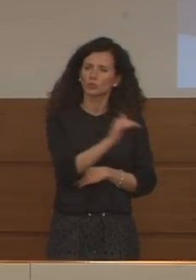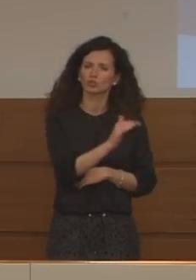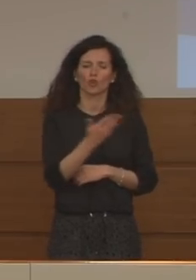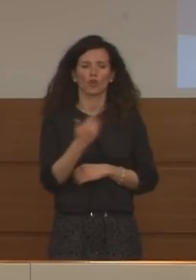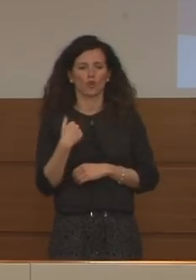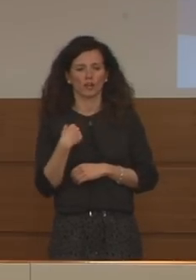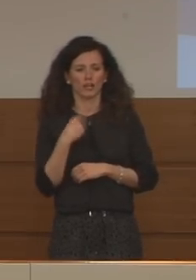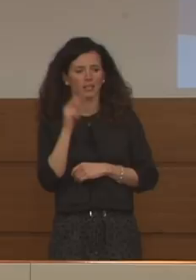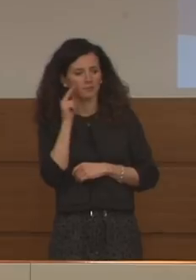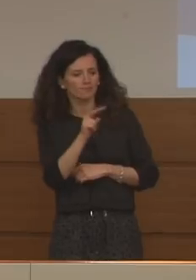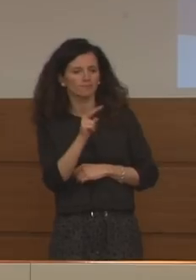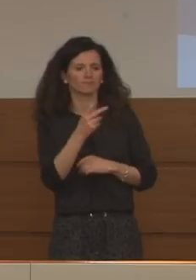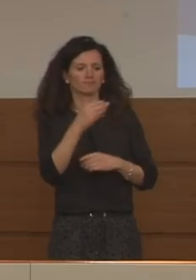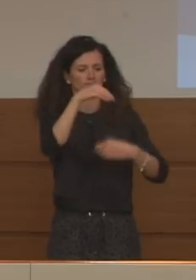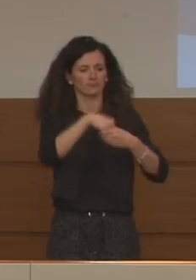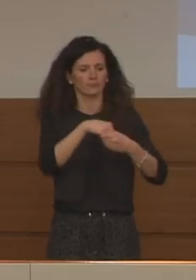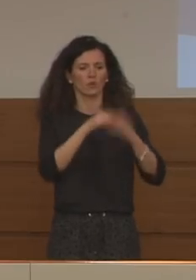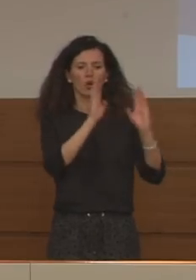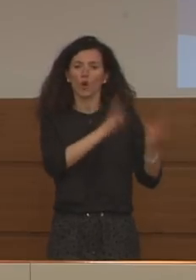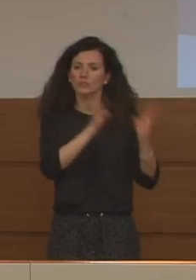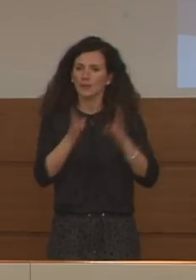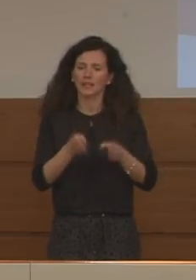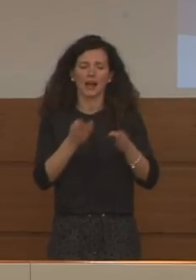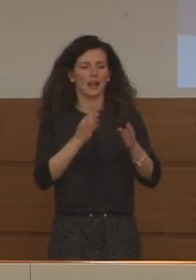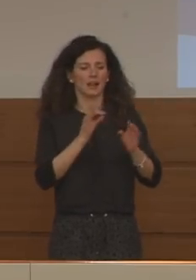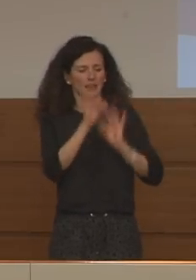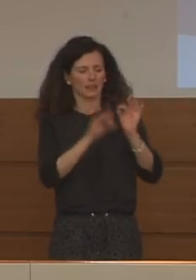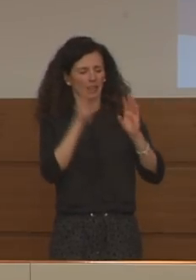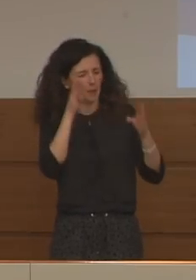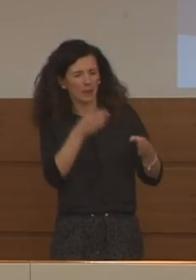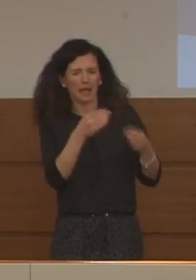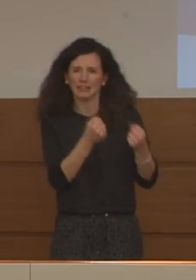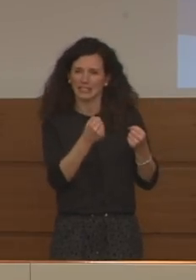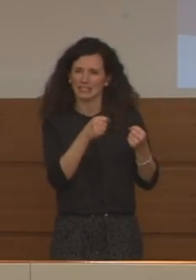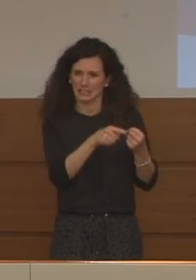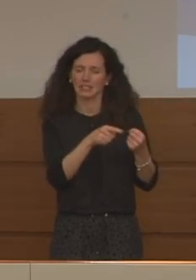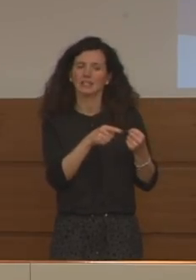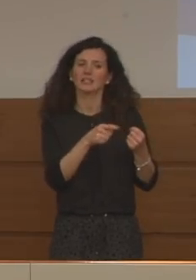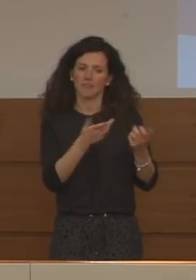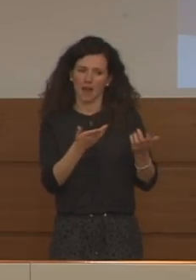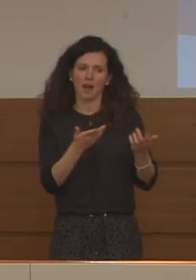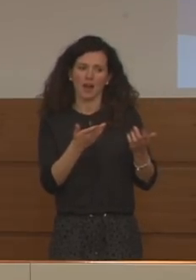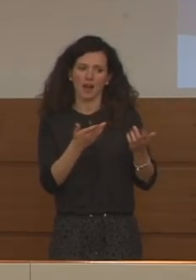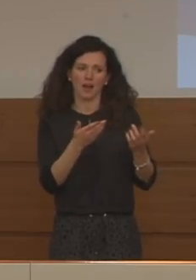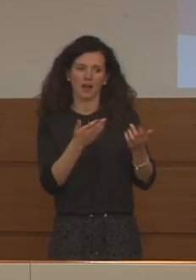gli ospedali, le terapie intensive. È una gamba importante, messa a dura prova in